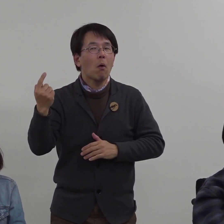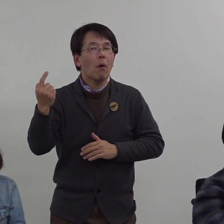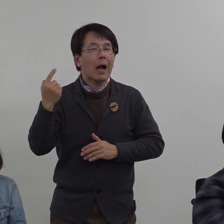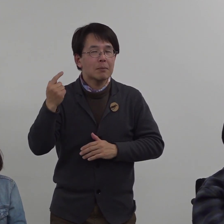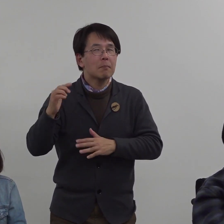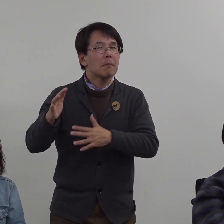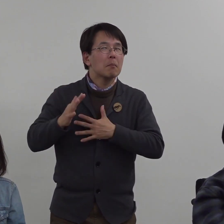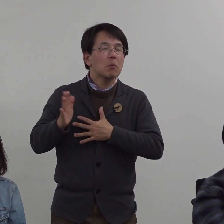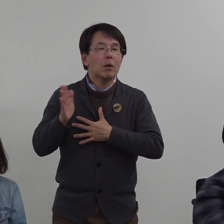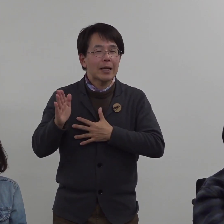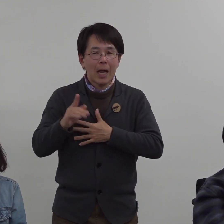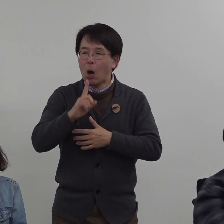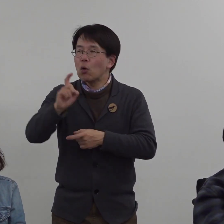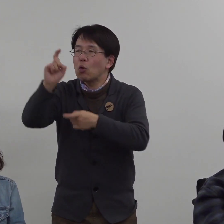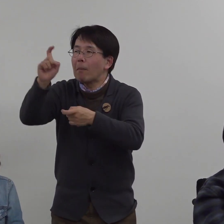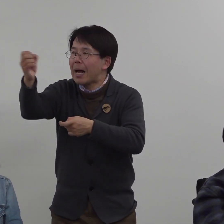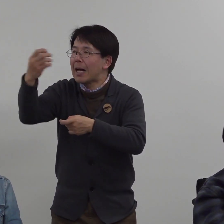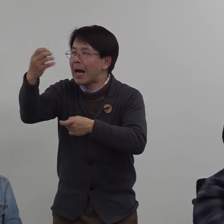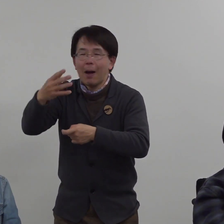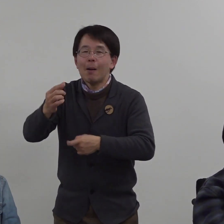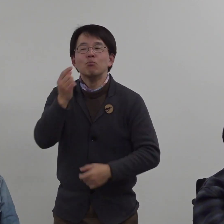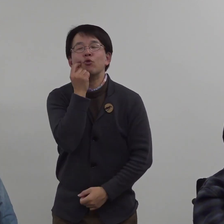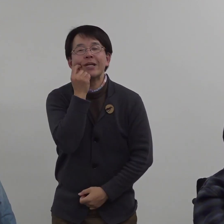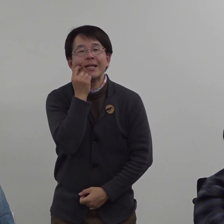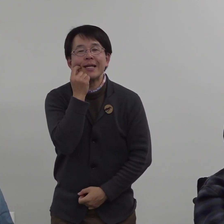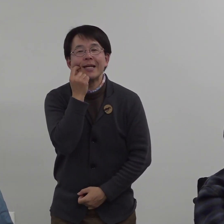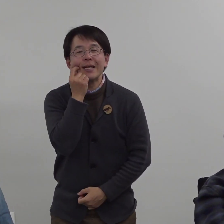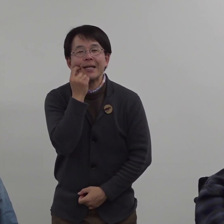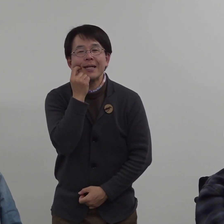言葉の聞き取りは ほとんどできないという状態です